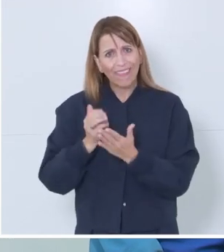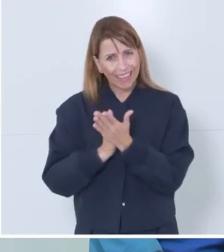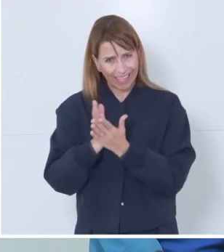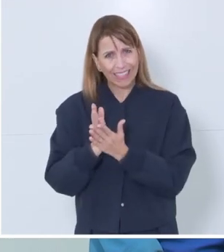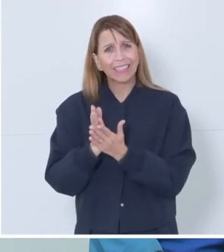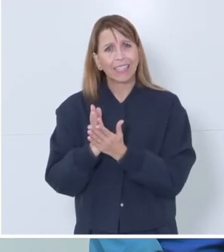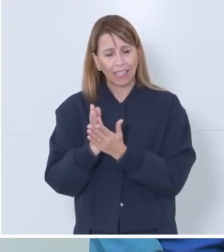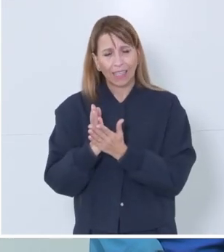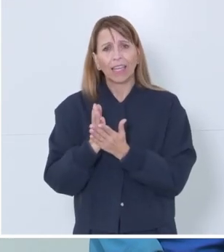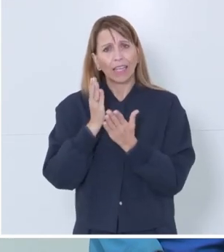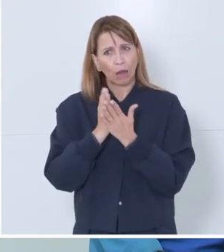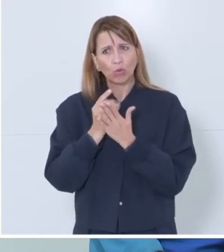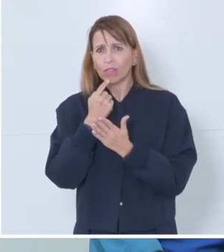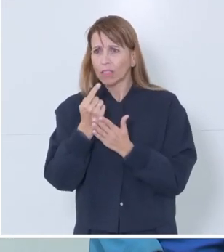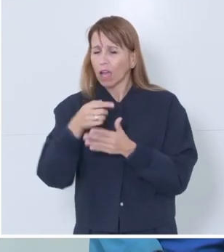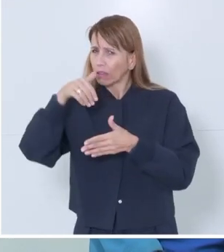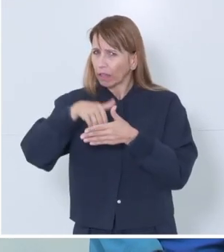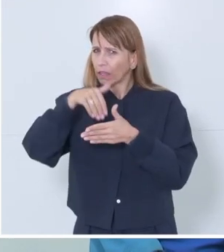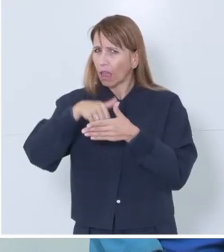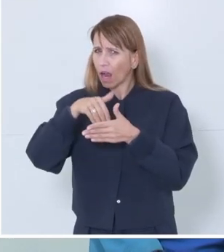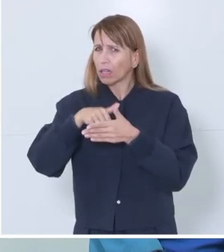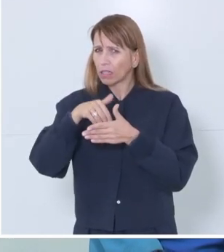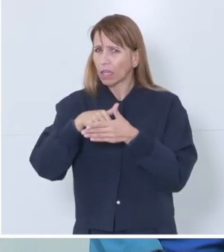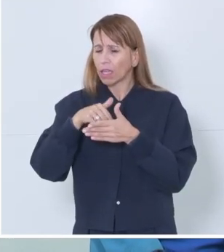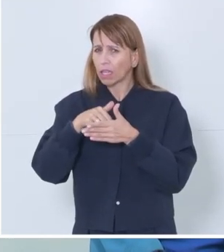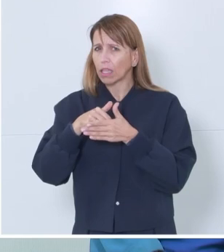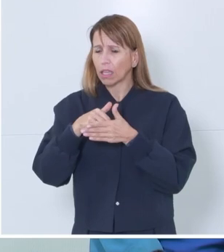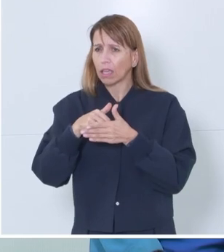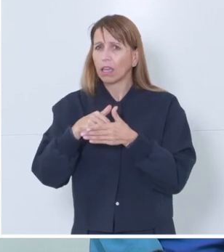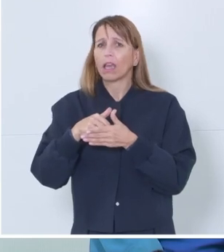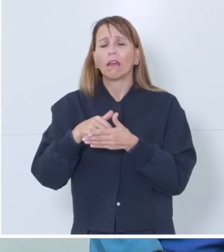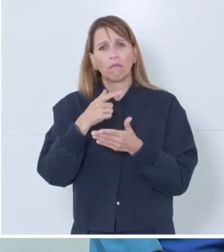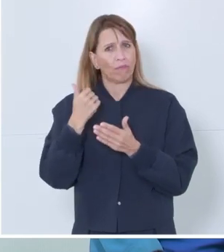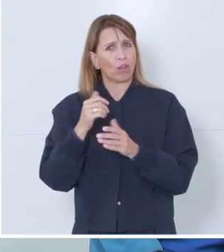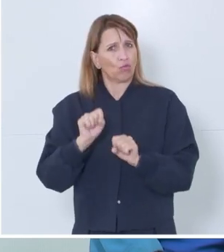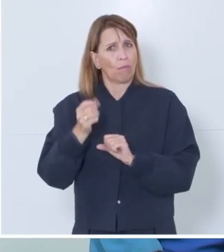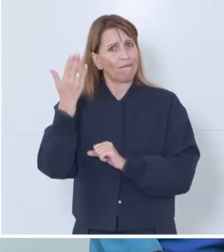eben eh zu den zu den inhaltlichen Positionen. Wir haben in der Vergangenheit, und damit sind